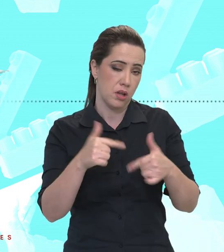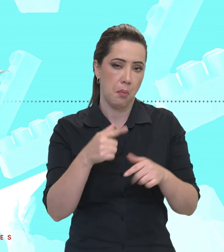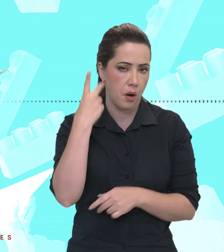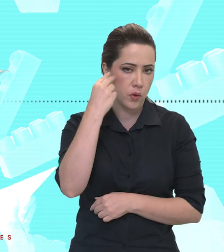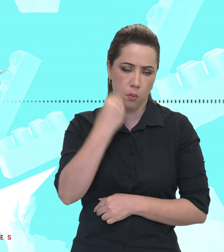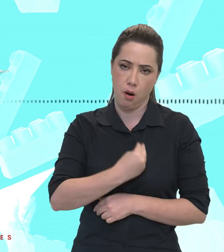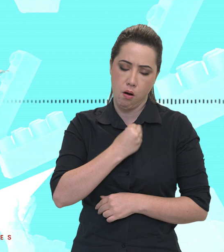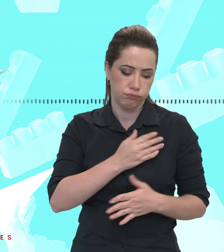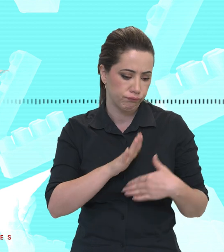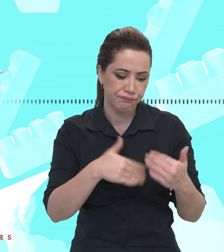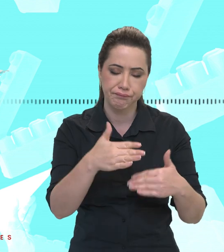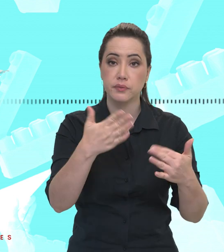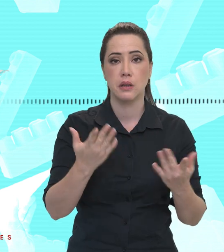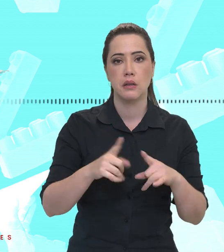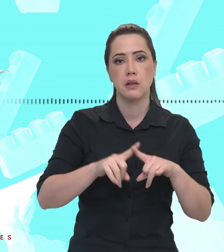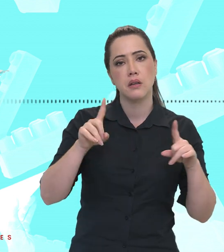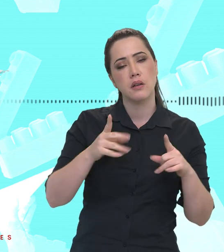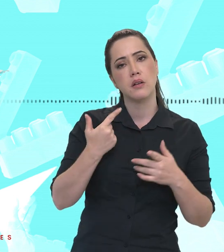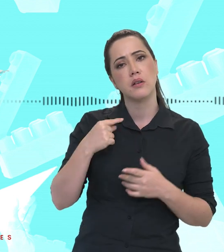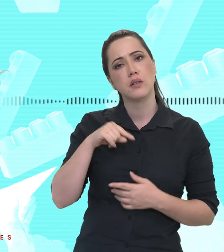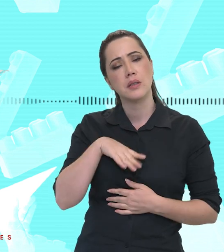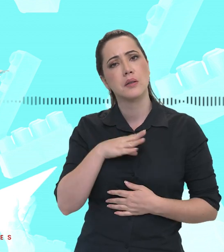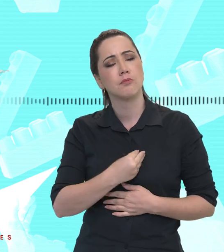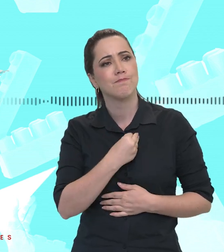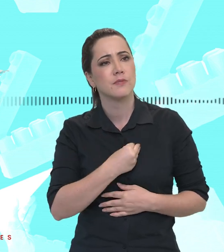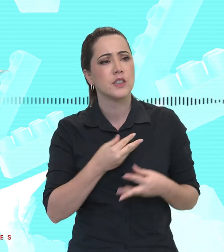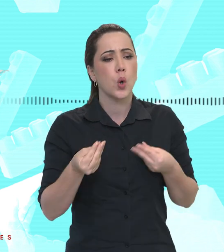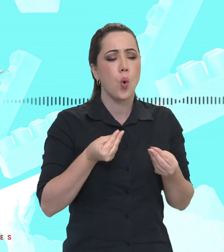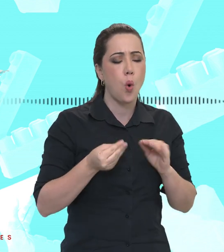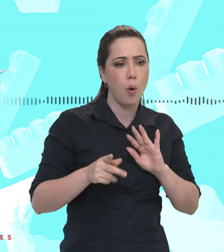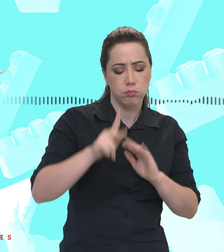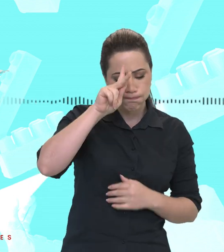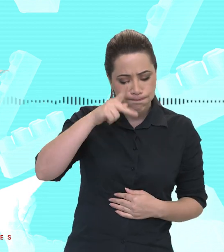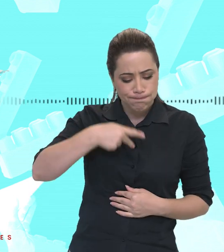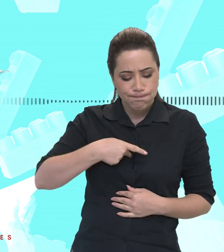funcional e estava tudo bem, né? Muitas pessoas vivem sem saber de si, sem saber absolutamente